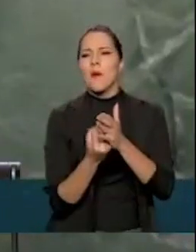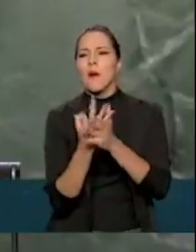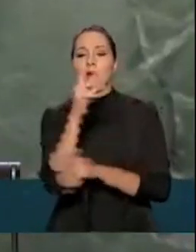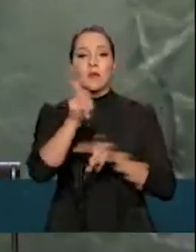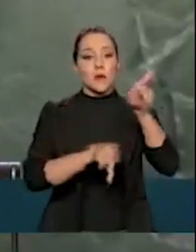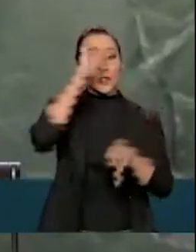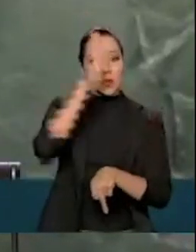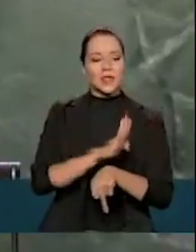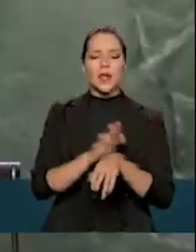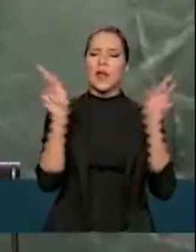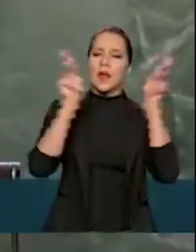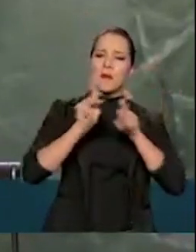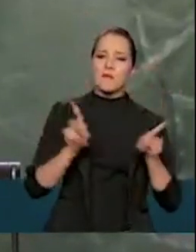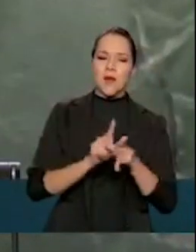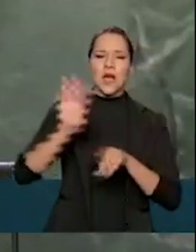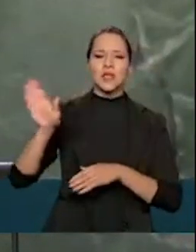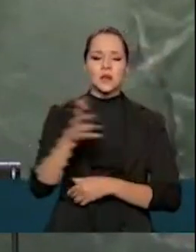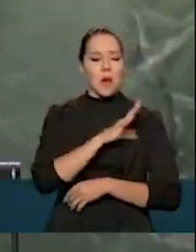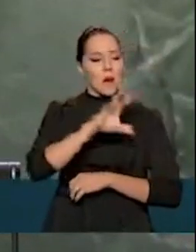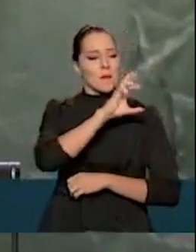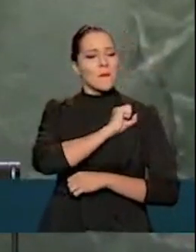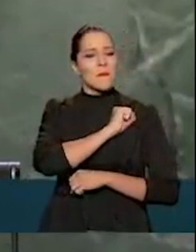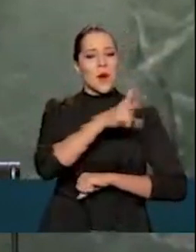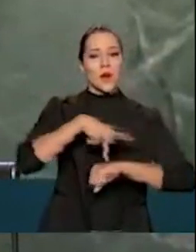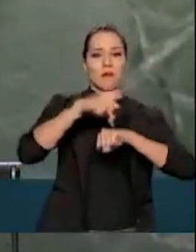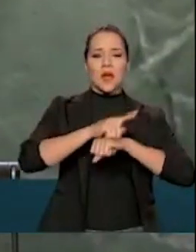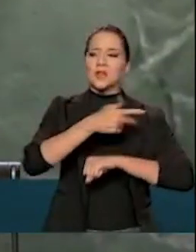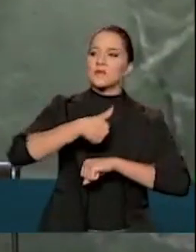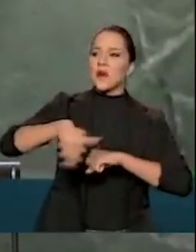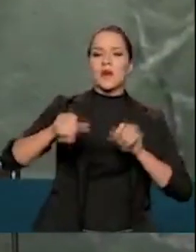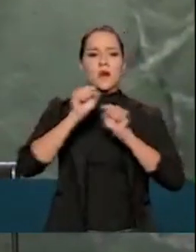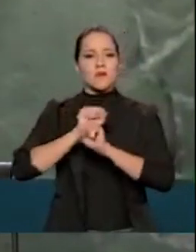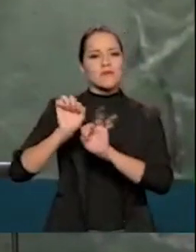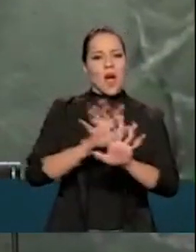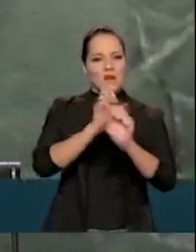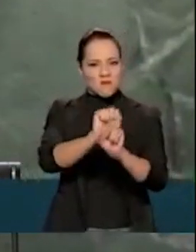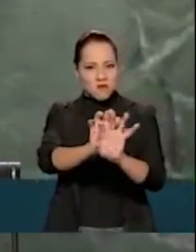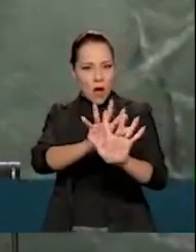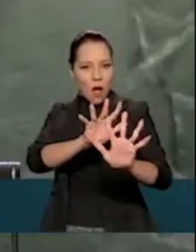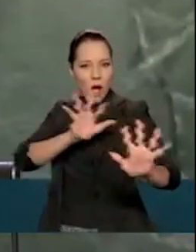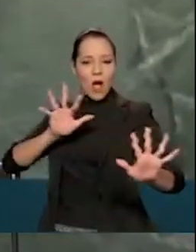brasileiros de forma pacífica e patriótica foram às ruas na maior manifestação de nossa história